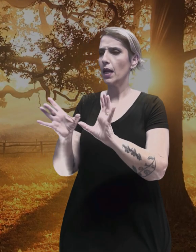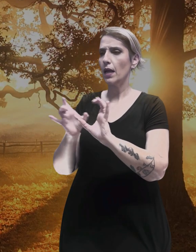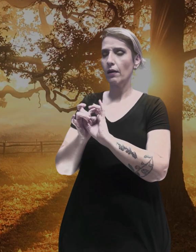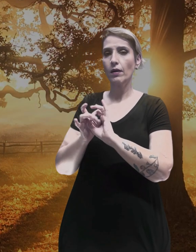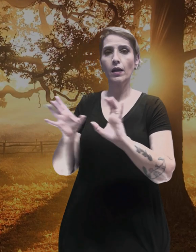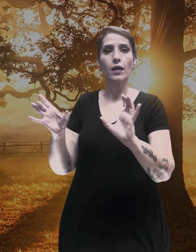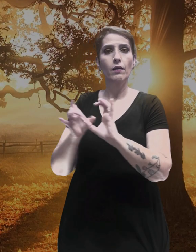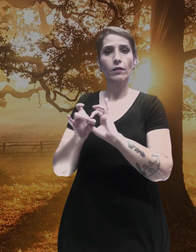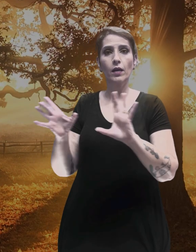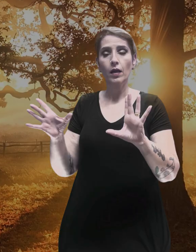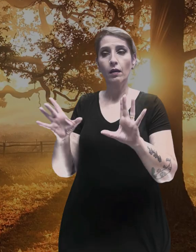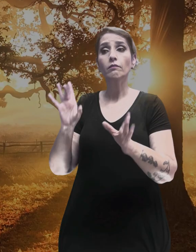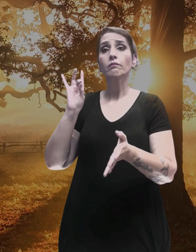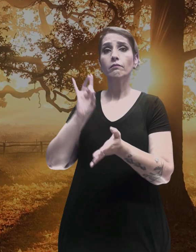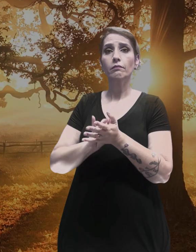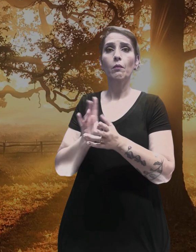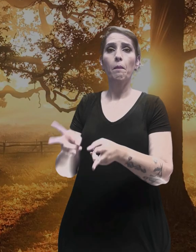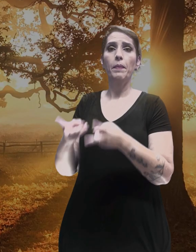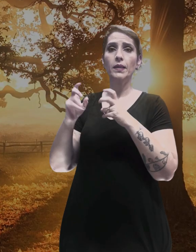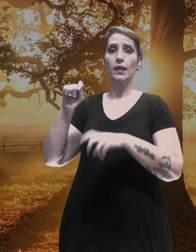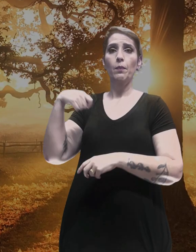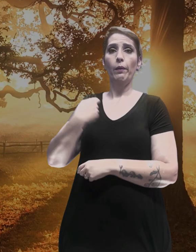mais você percebe o que realmente é.